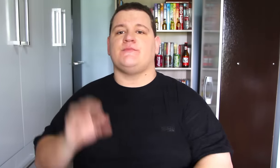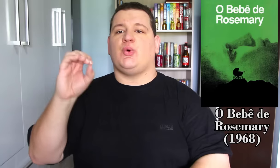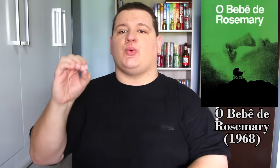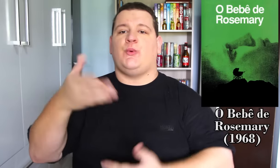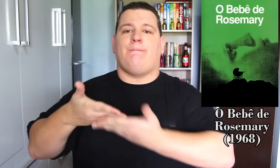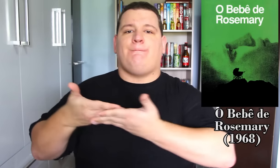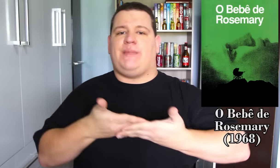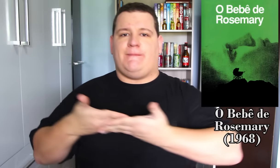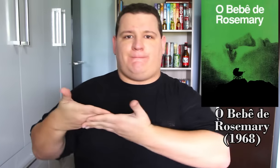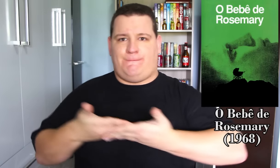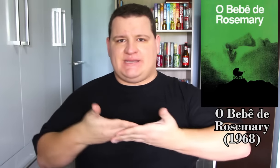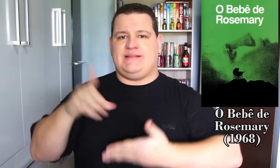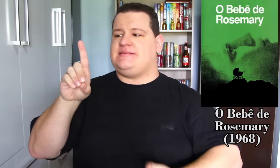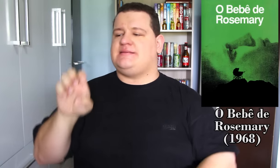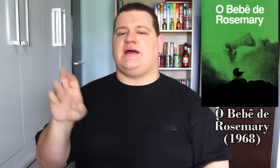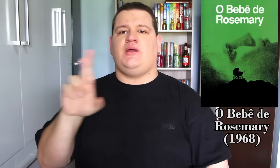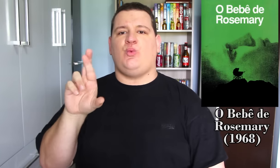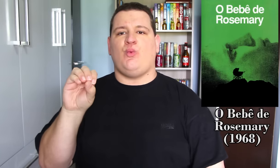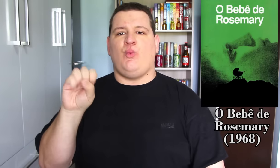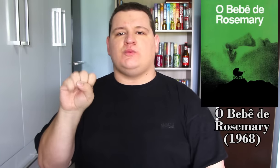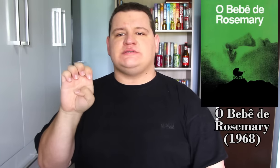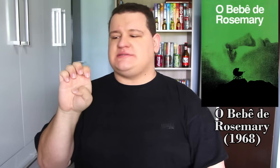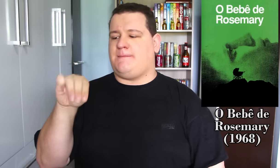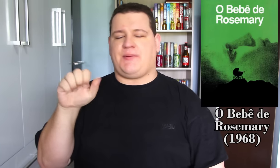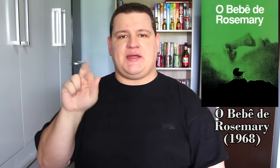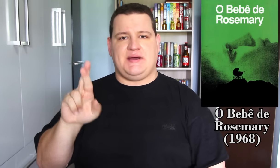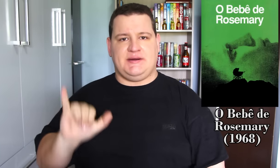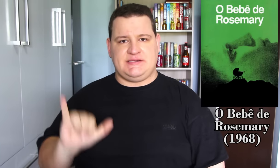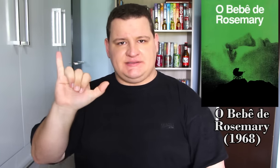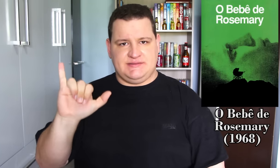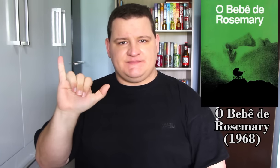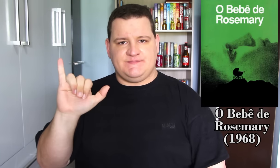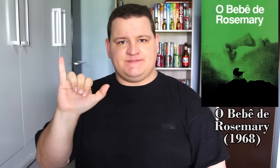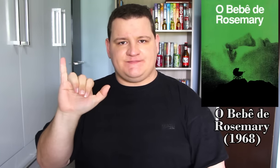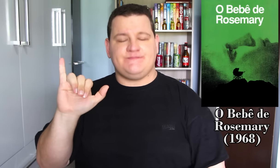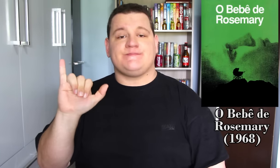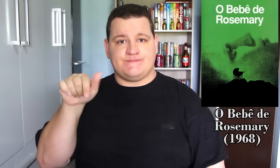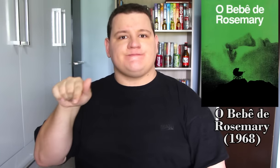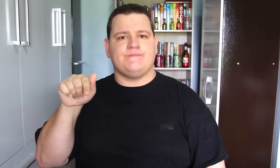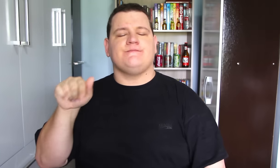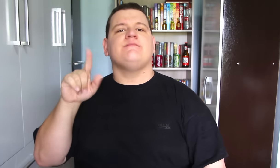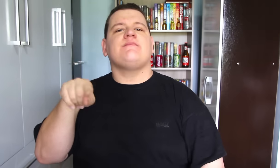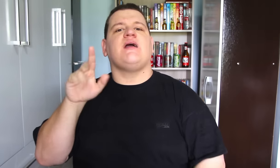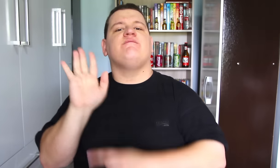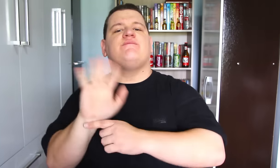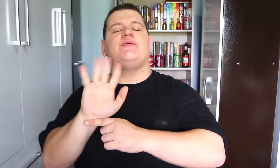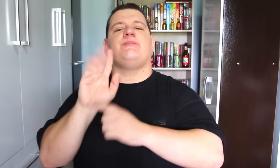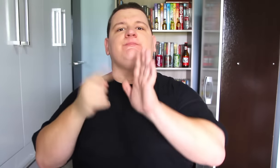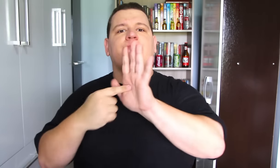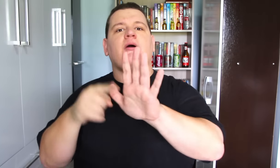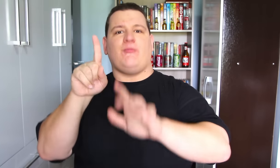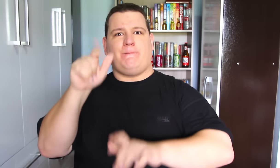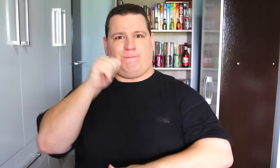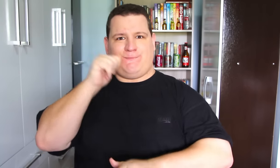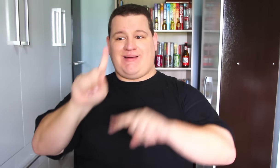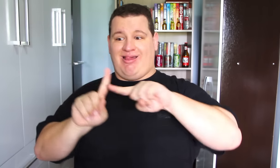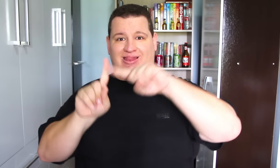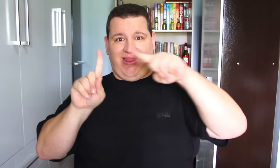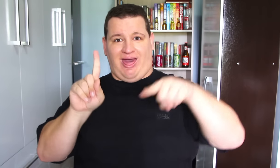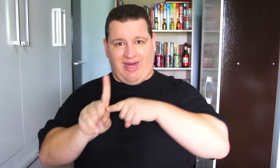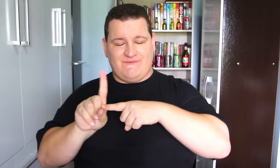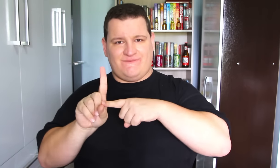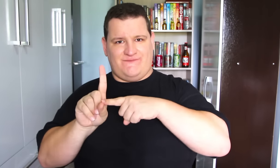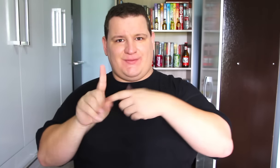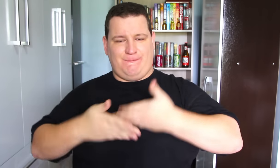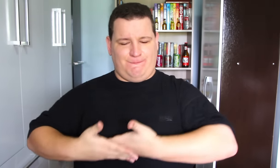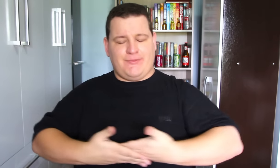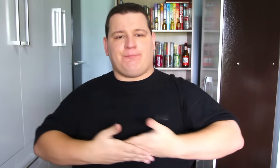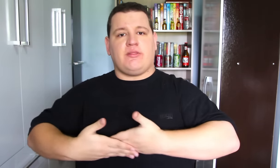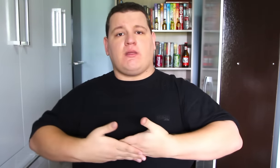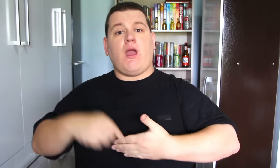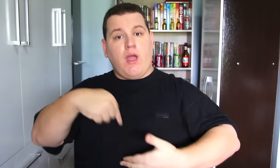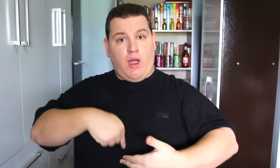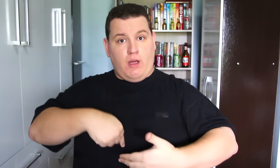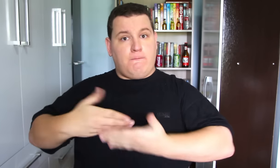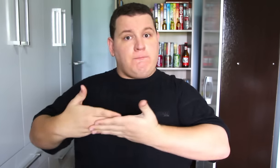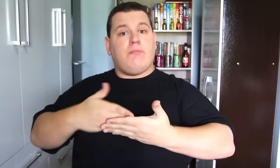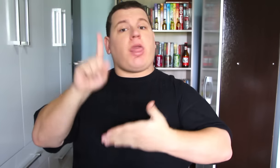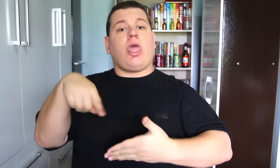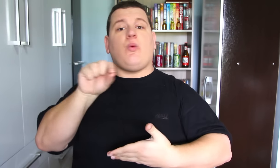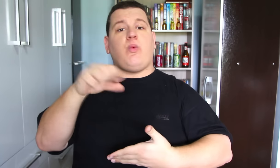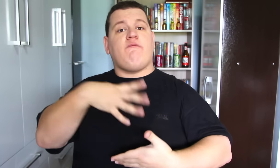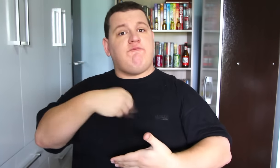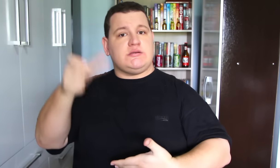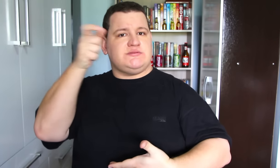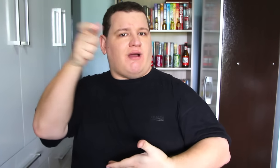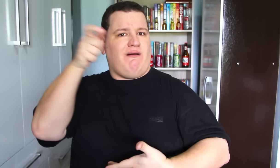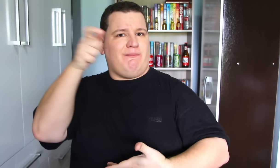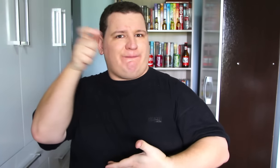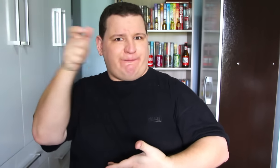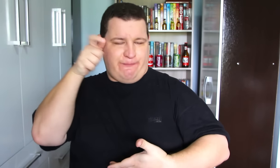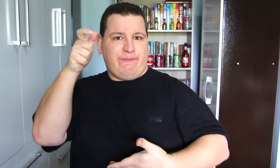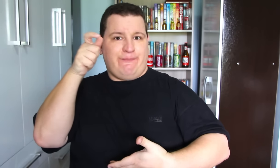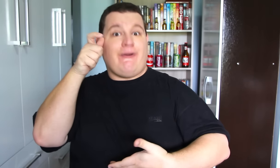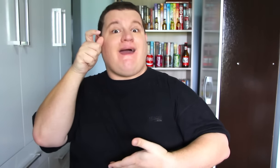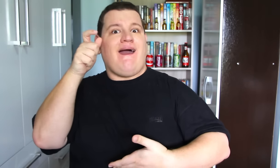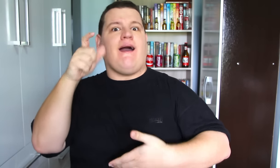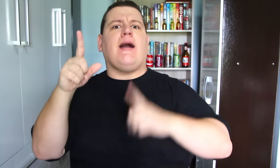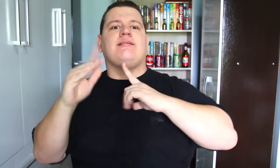O filme "O Bebê de Rosemary" mostra uma moça grávida do bebê que é filho do Diabo.